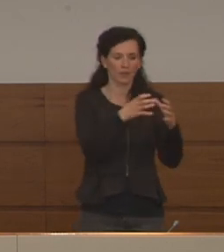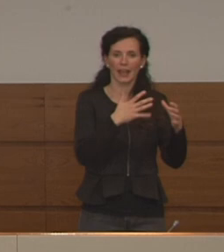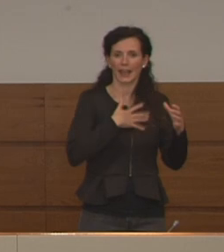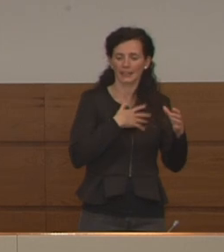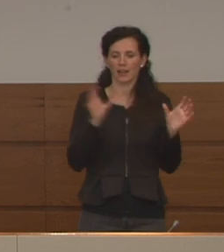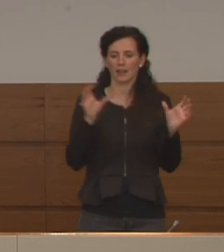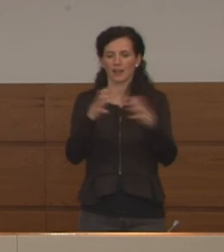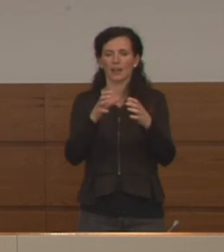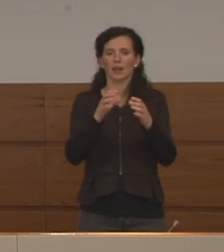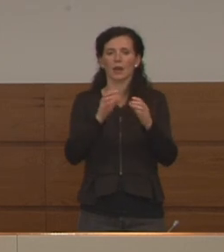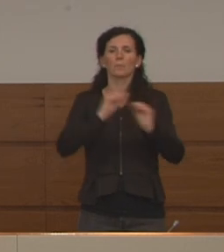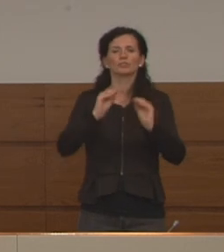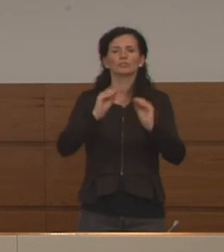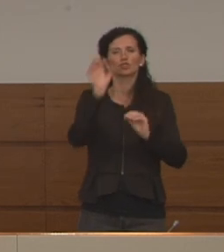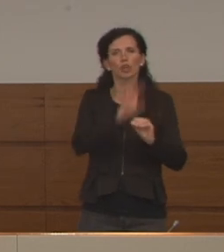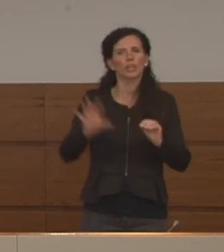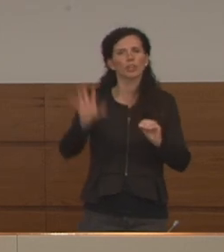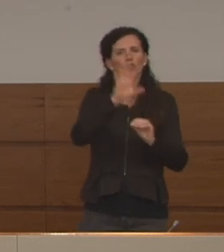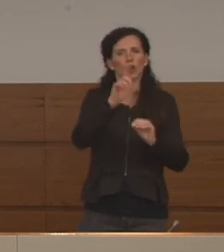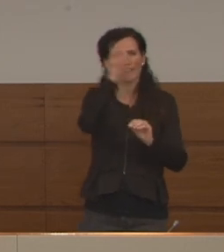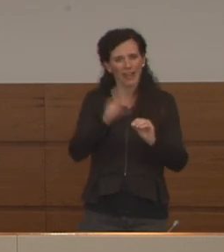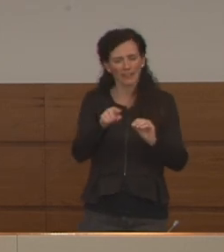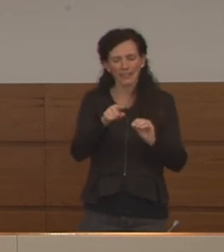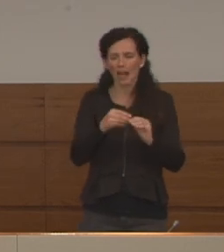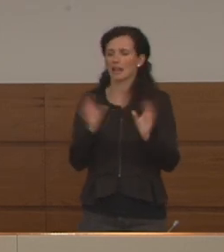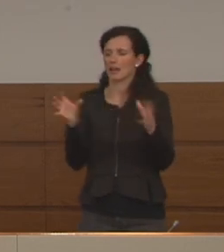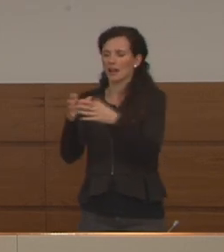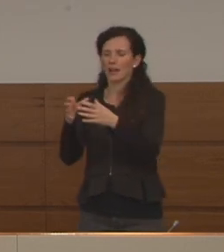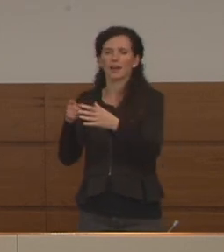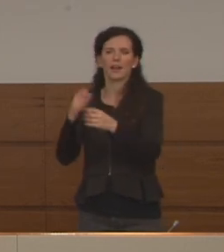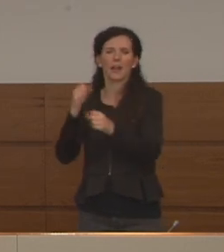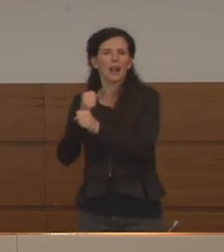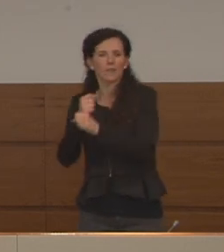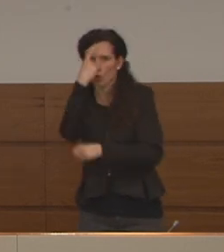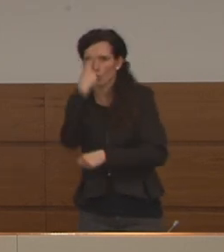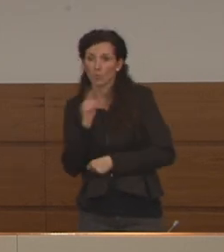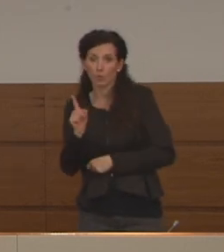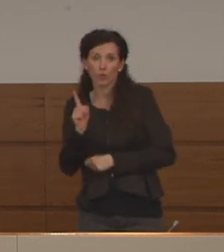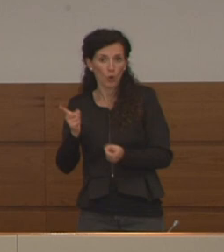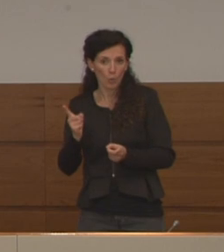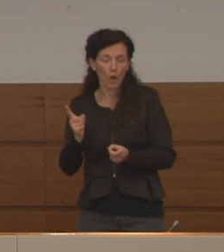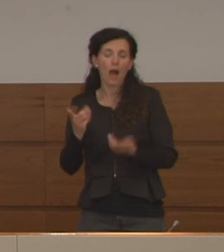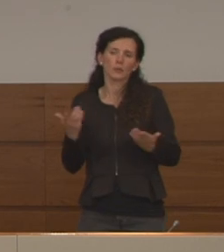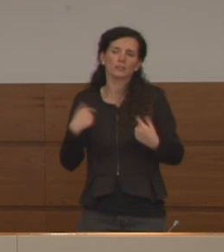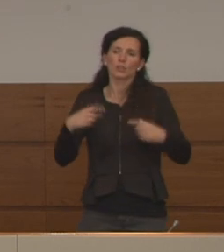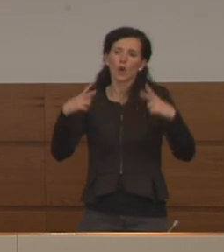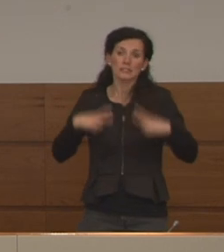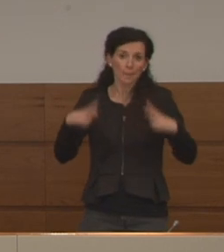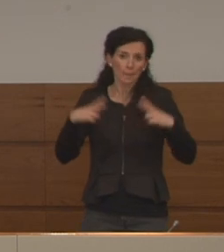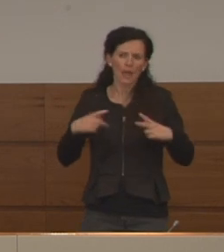diventa fondamentale. Quindi io mi auguro, spero, sono convinto che il test